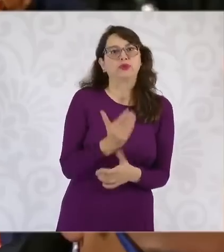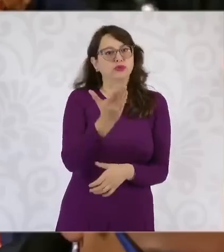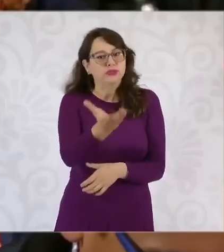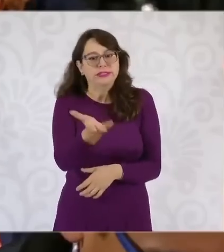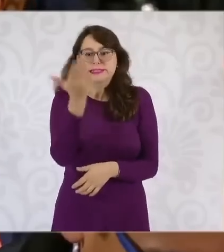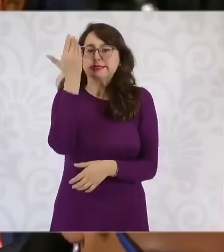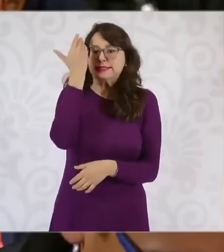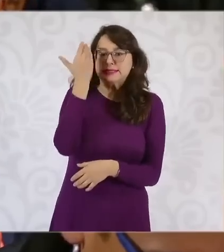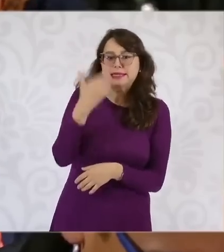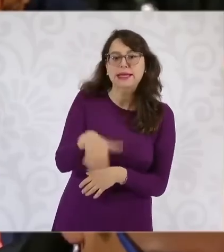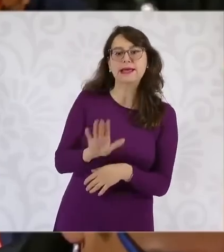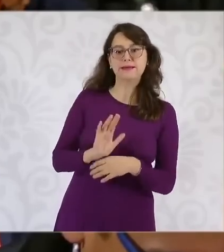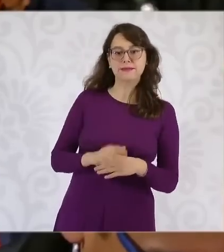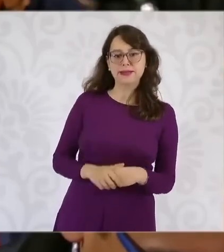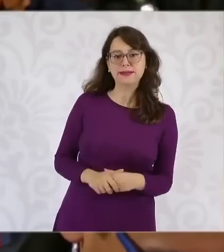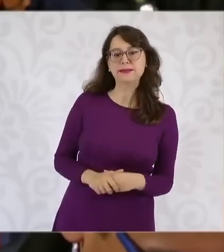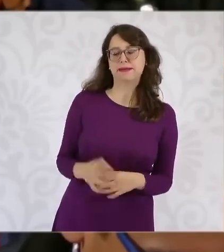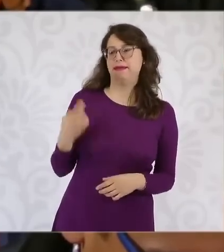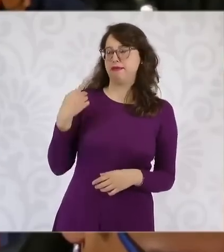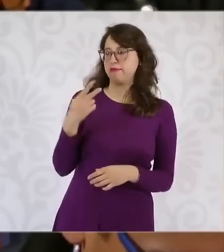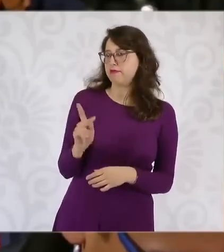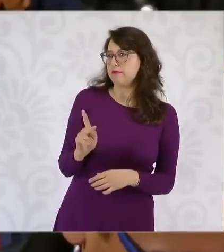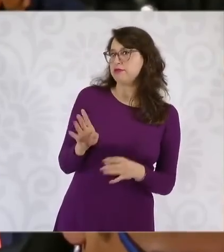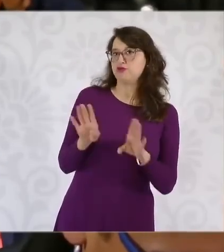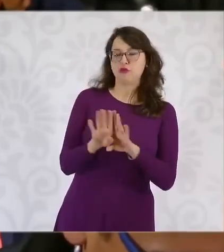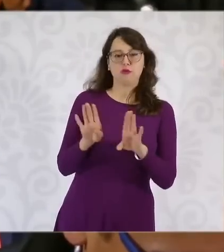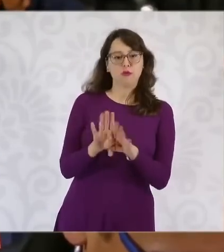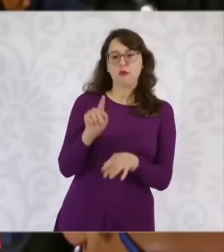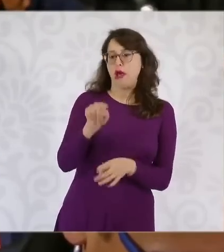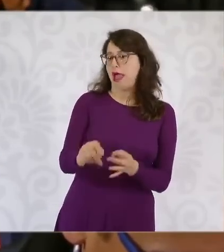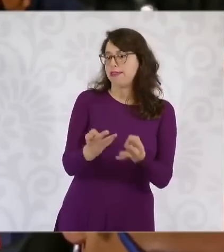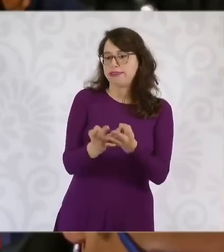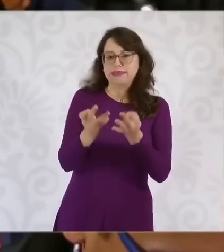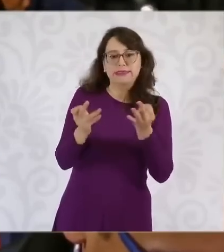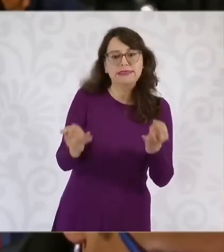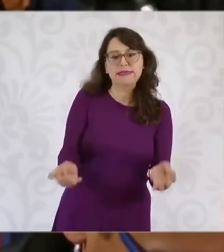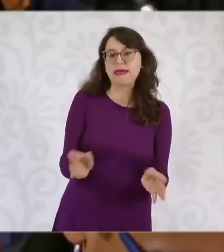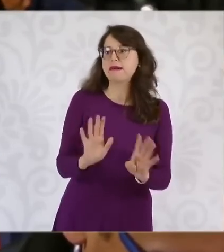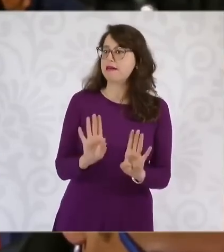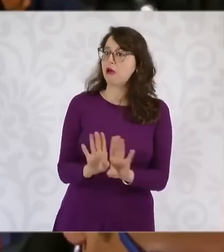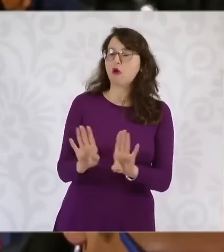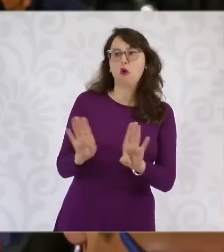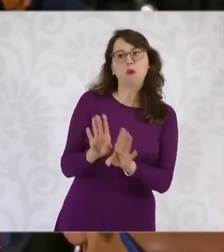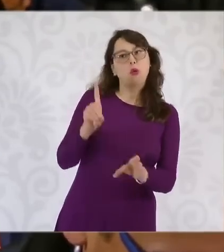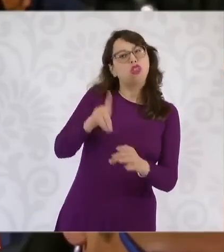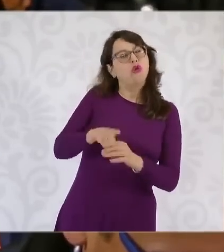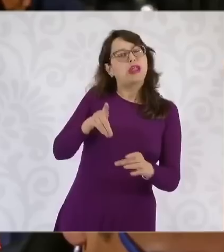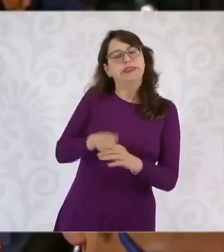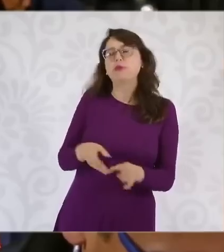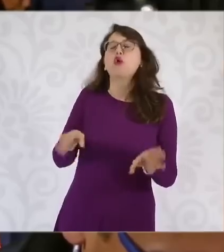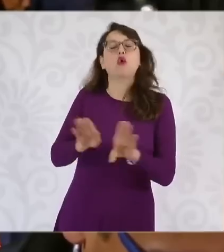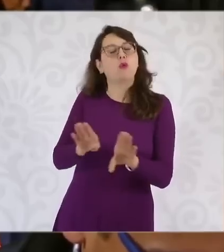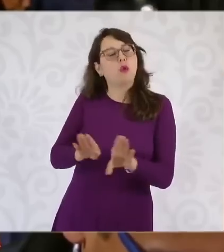fue ese proceso de que ejidatarios les les dieron el terreno encod dat Y para que lo administrara